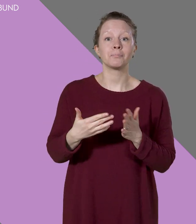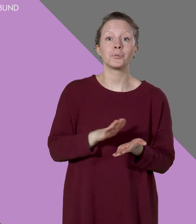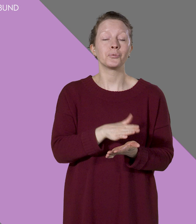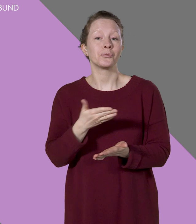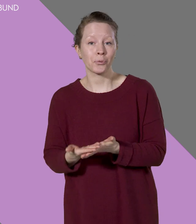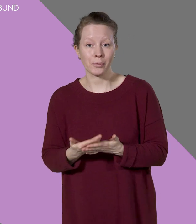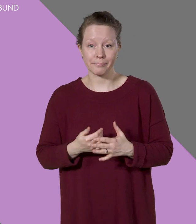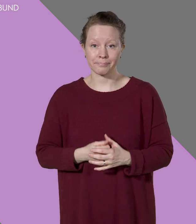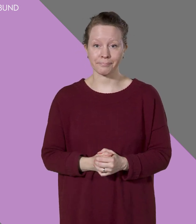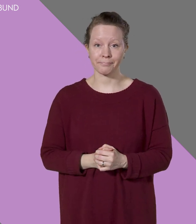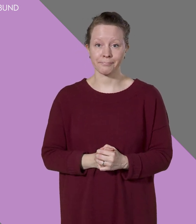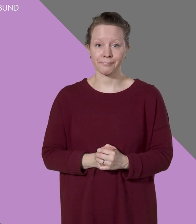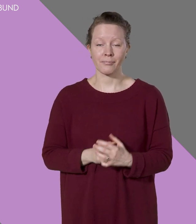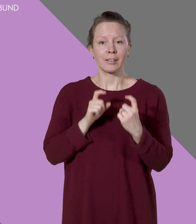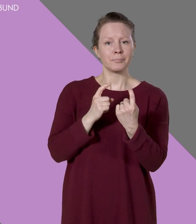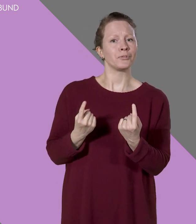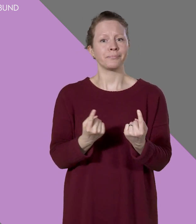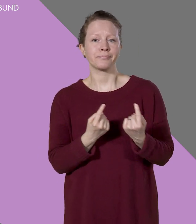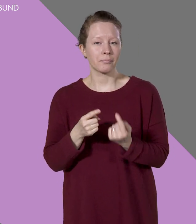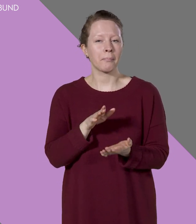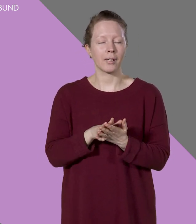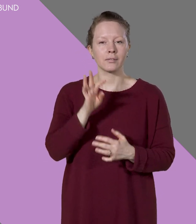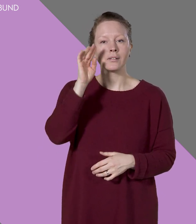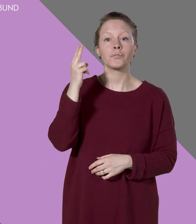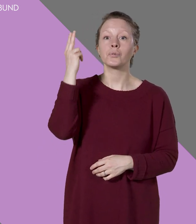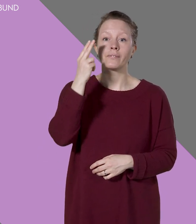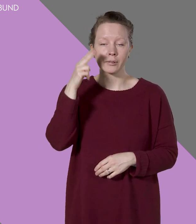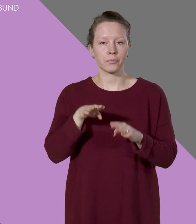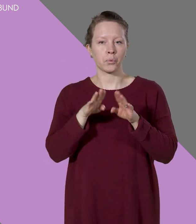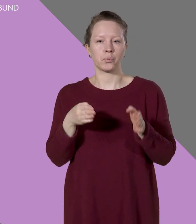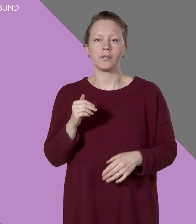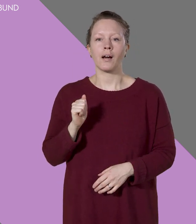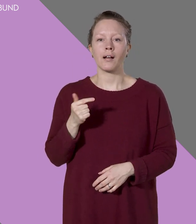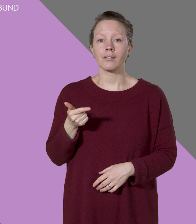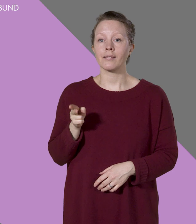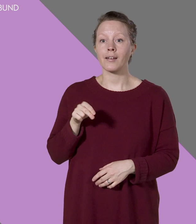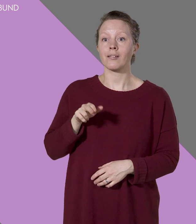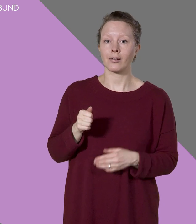till finlandssvenskt teckenspråk. Disputationen sker i Helsingfors universitets utrymme Athena -